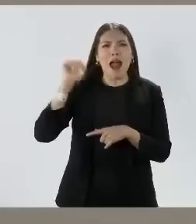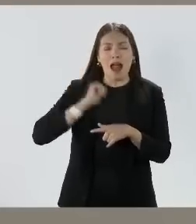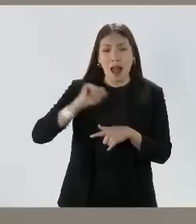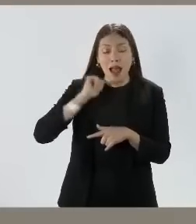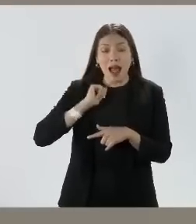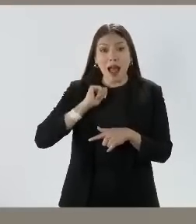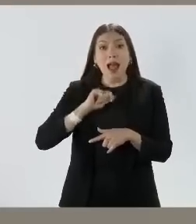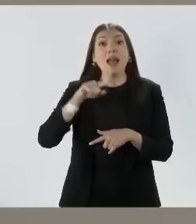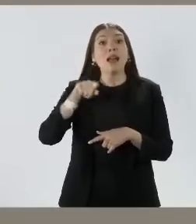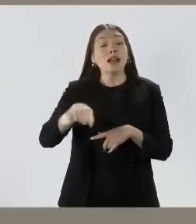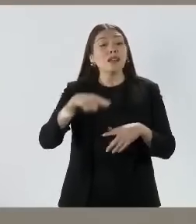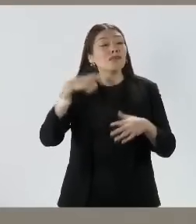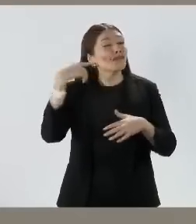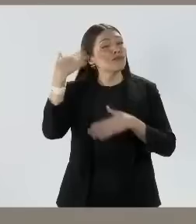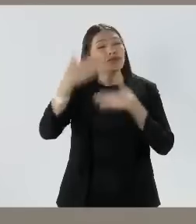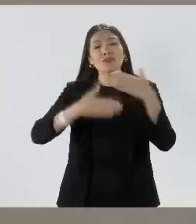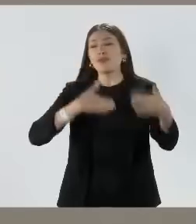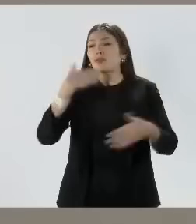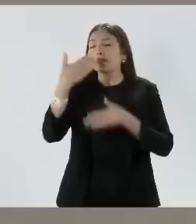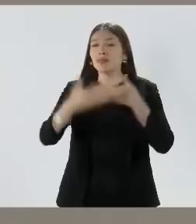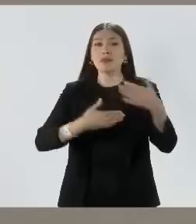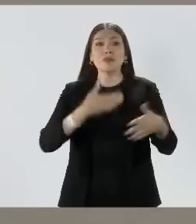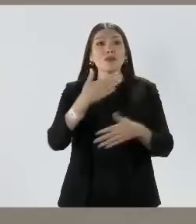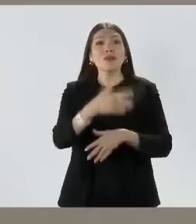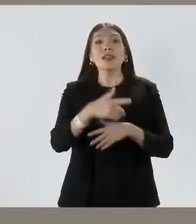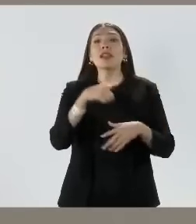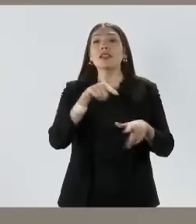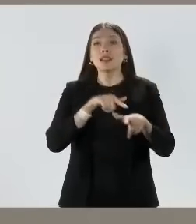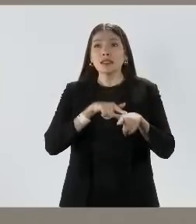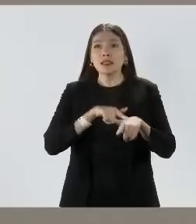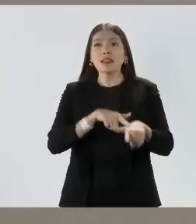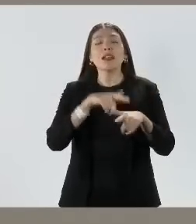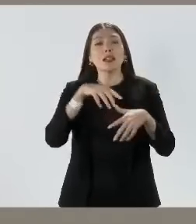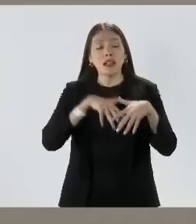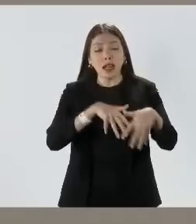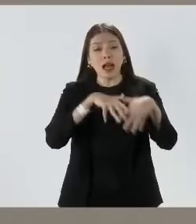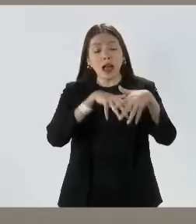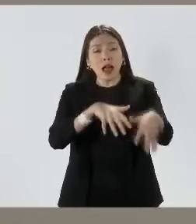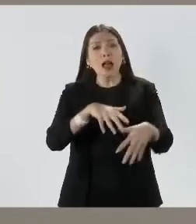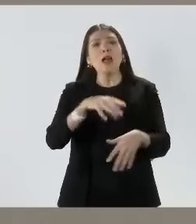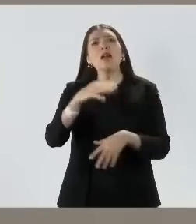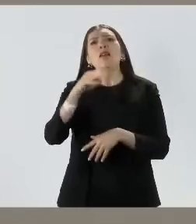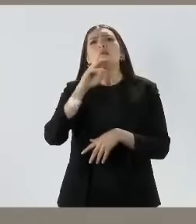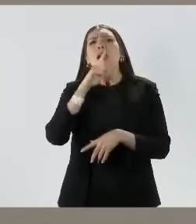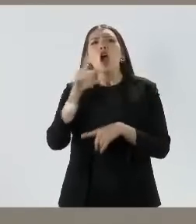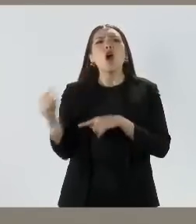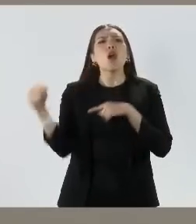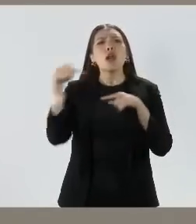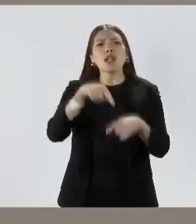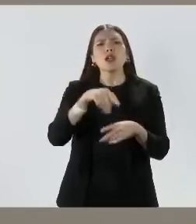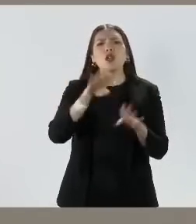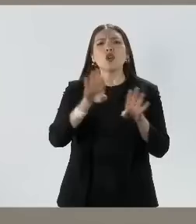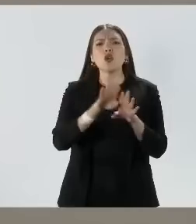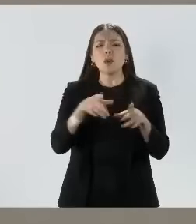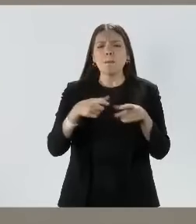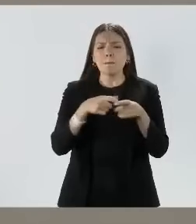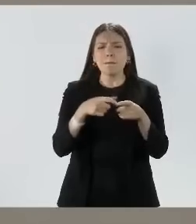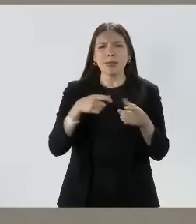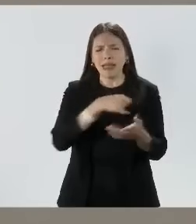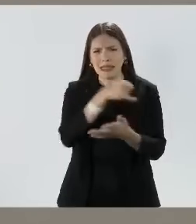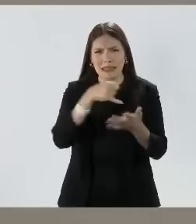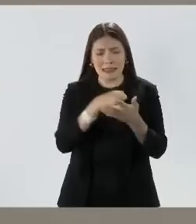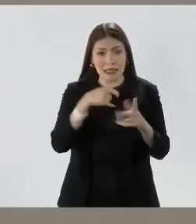peregrinaje decidieron asentarse en un pequeño islote persiguiendo un designio fundar la ciudad